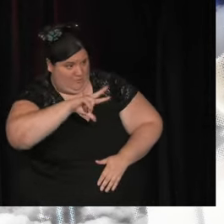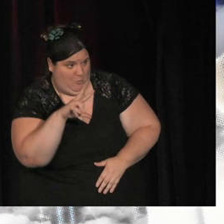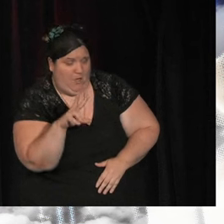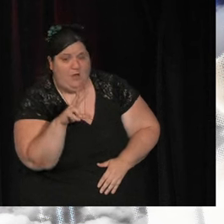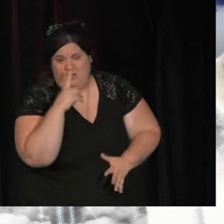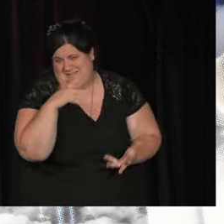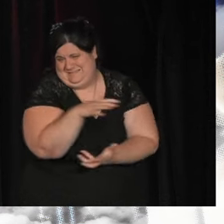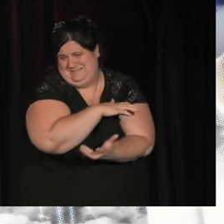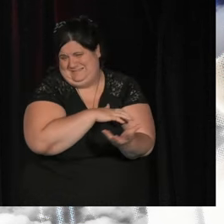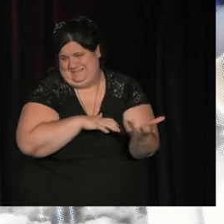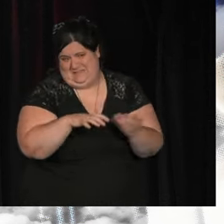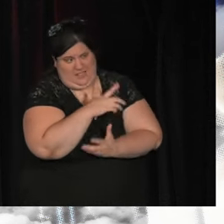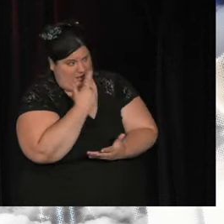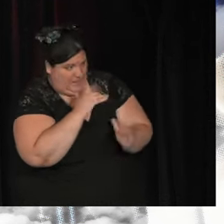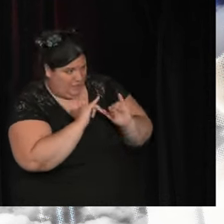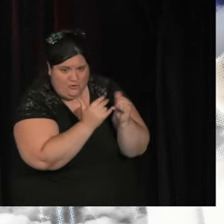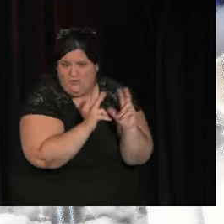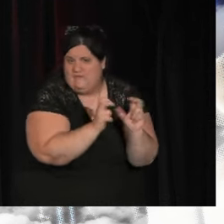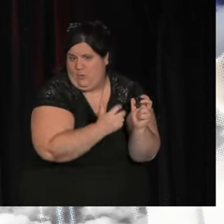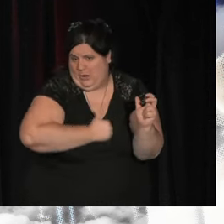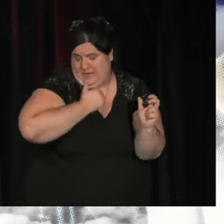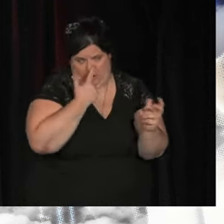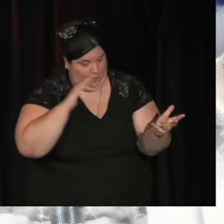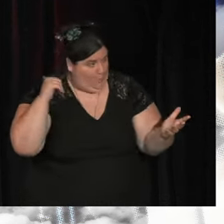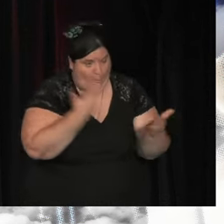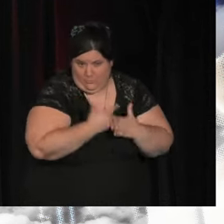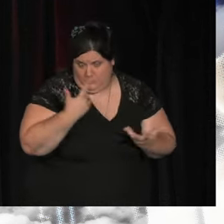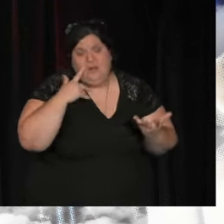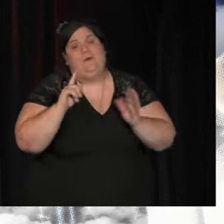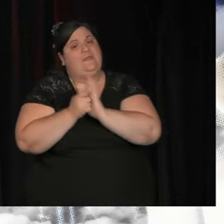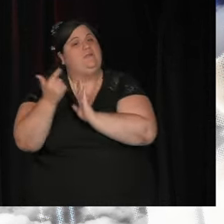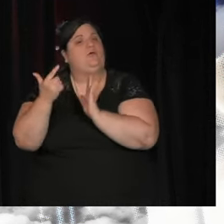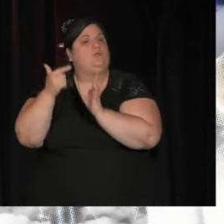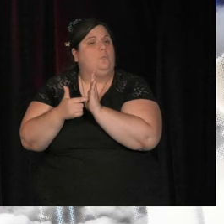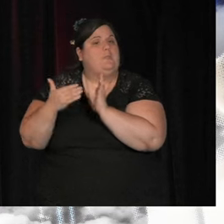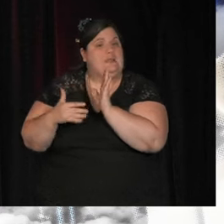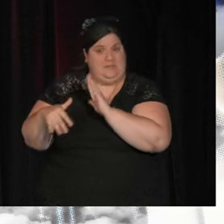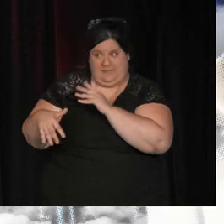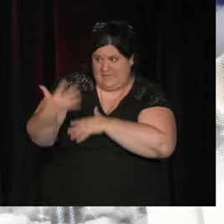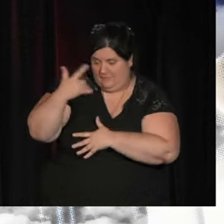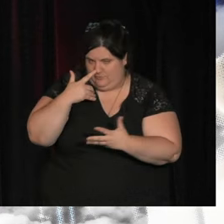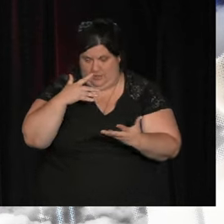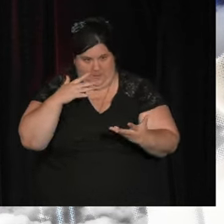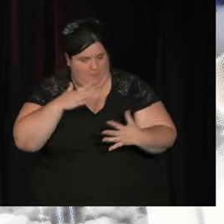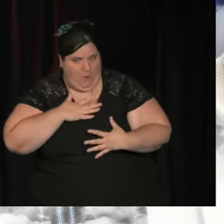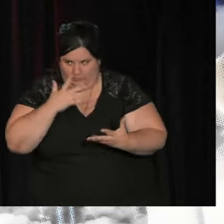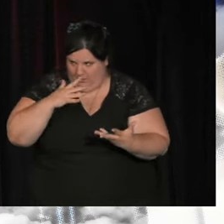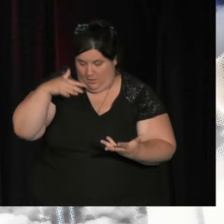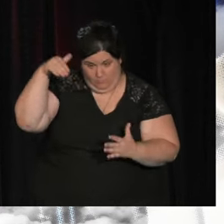années de crise pour le jeu vidéo indé qu'on ait connue depuis… Quand en 2015, on avait peur de , on y est là, on est en plein dedans. C'est un peu…